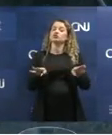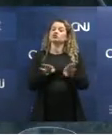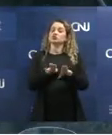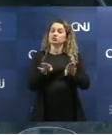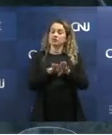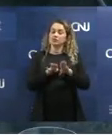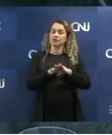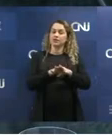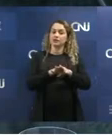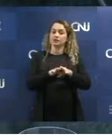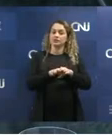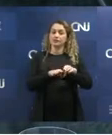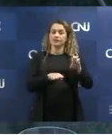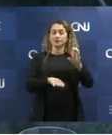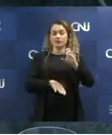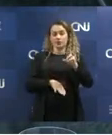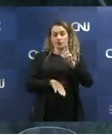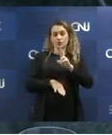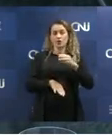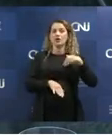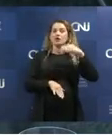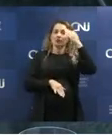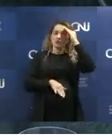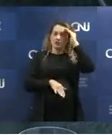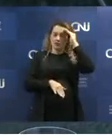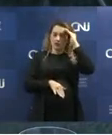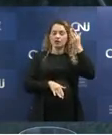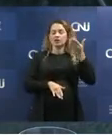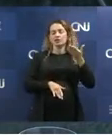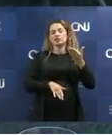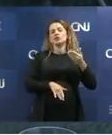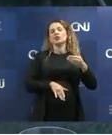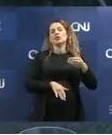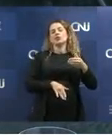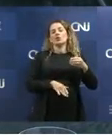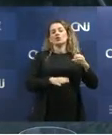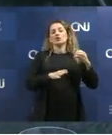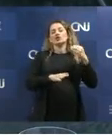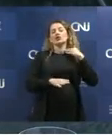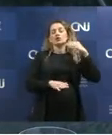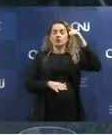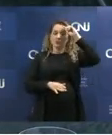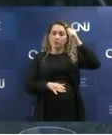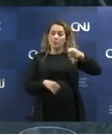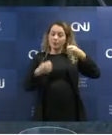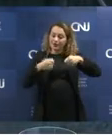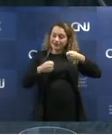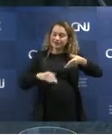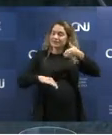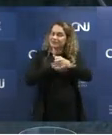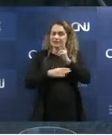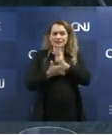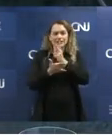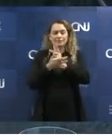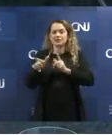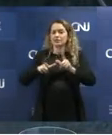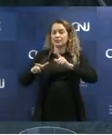tem que ser protagonista na gestão da sua unidade jurisdicional. E se houve um auxílio do tribunal a ele nesse momento de auxílio,